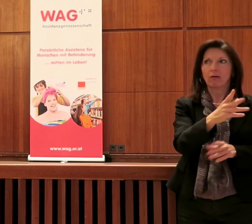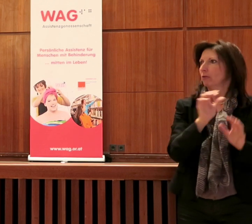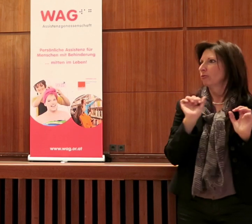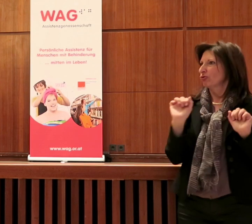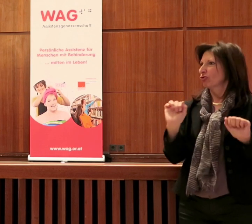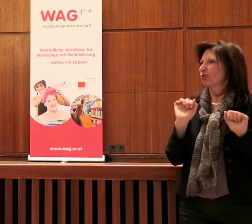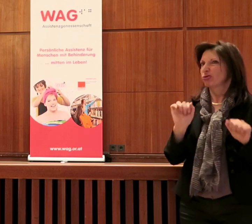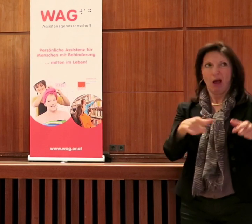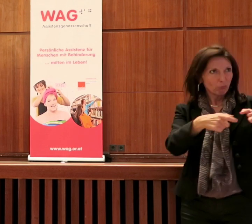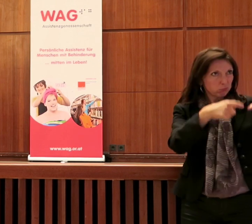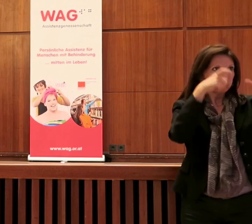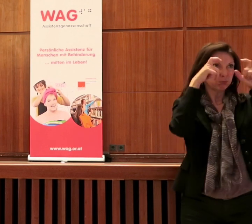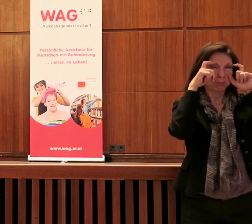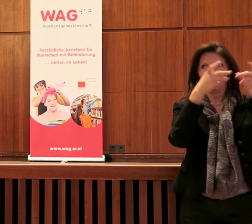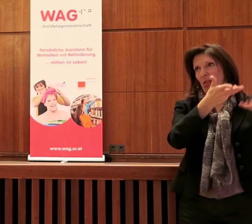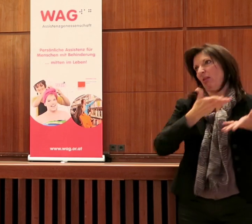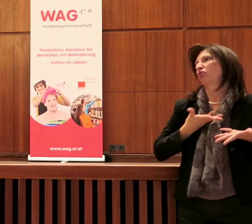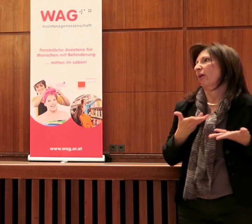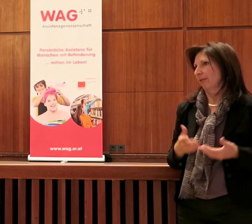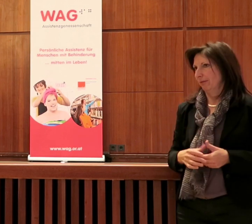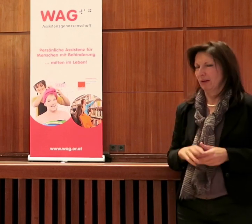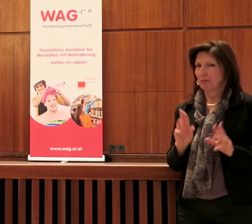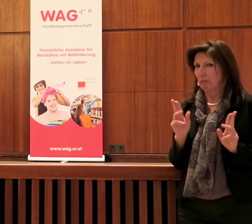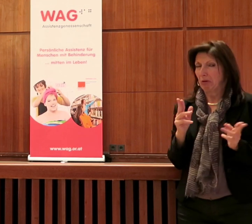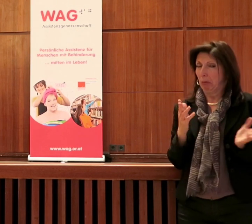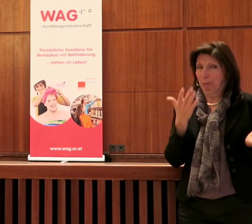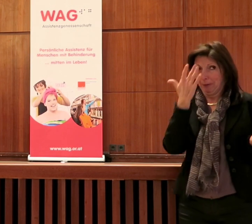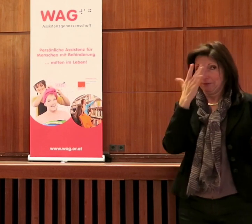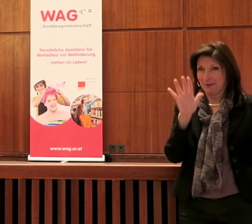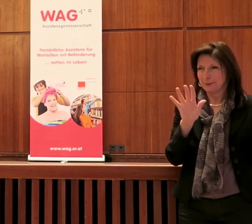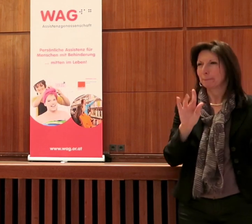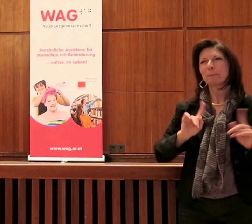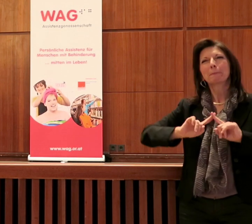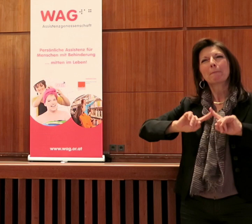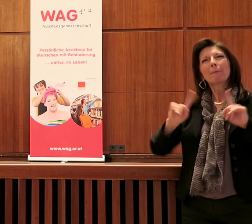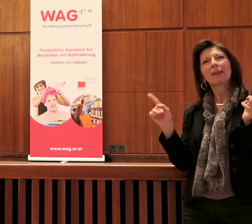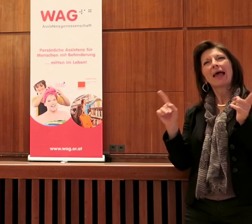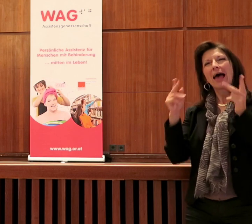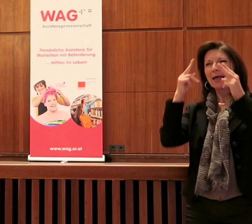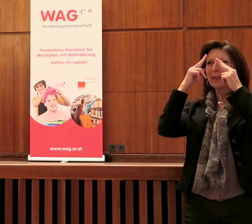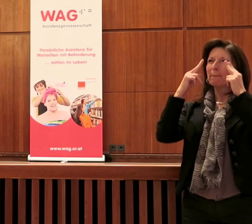Warum? Keine Ahnung. Ein anderes Blinden-Accessoire hab ich heute gar nicht dabei.